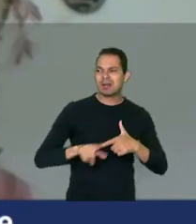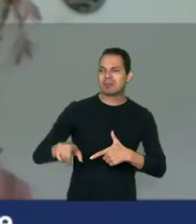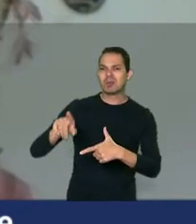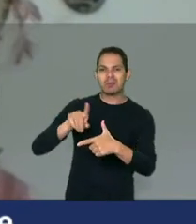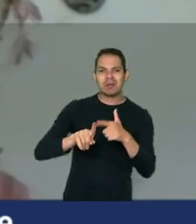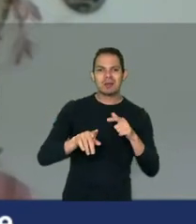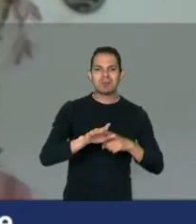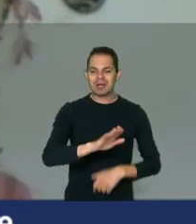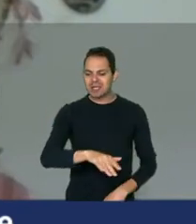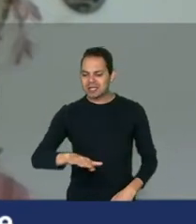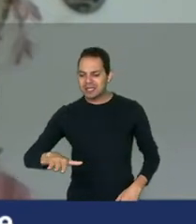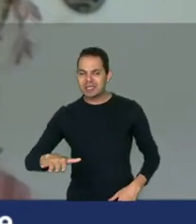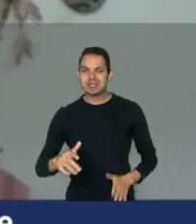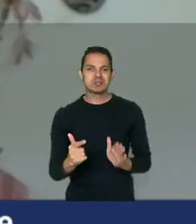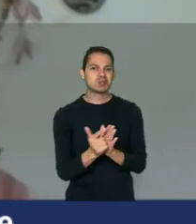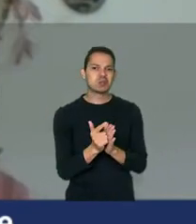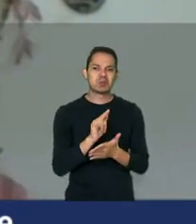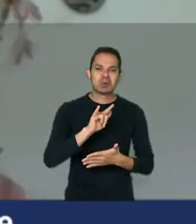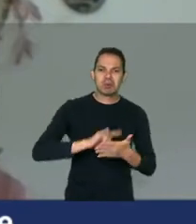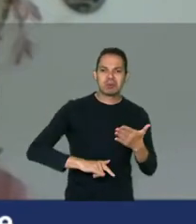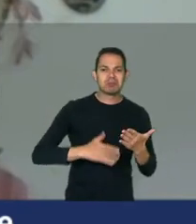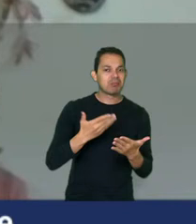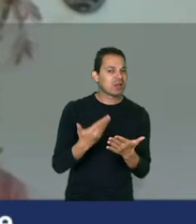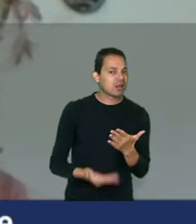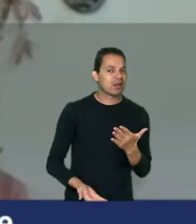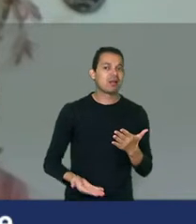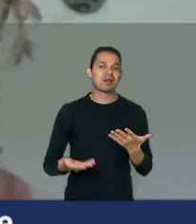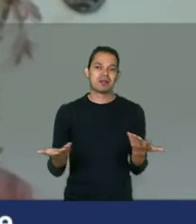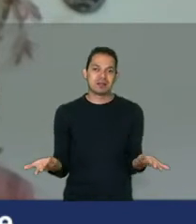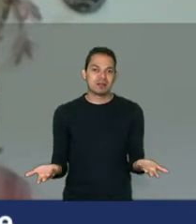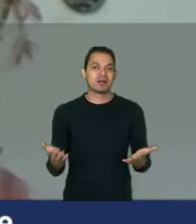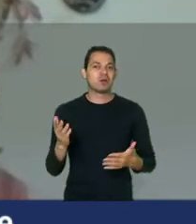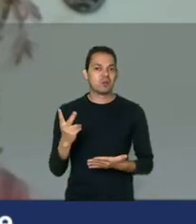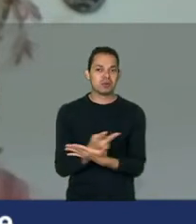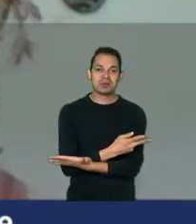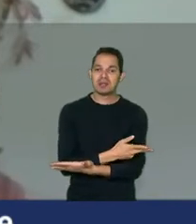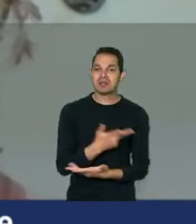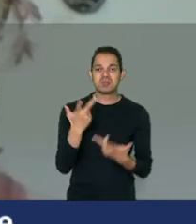SABE QUE OCORRE DESASTRES, OCORRE PROBLEMAS, AS CRIANÇAS PERDEM, A FAMÍLIA PERDE POR ALGUM MOTIVO. É MUITO COMUM